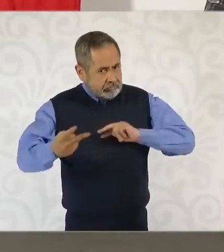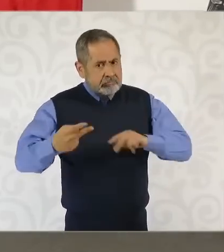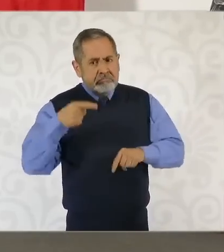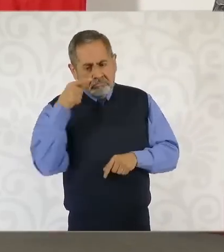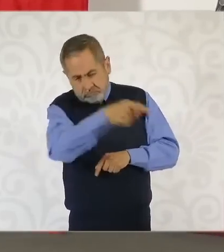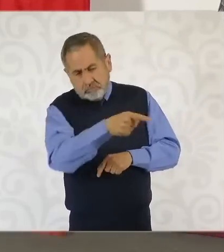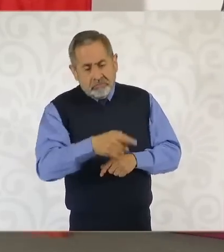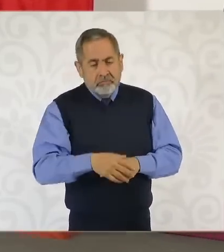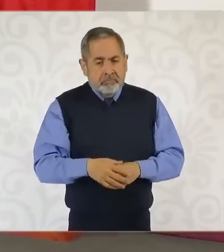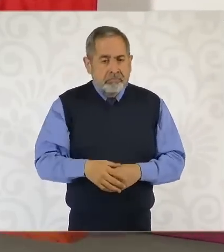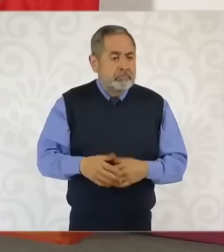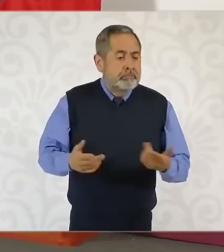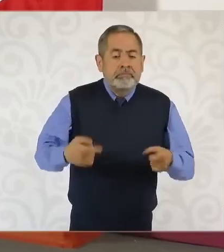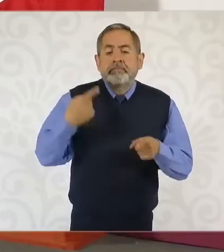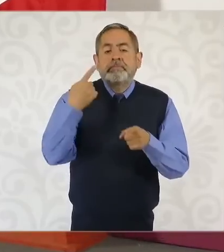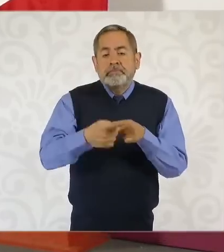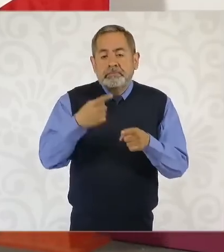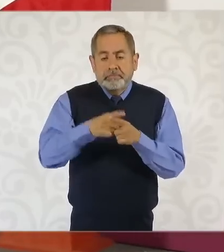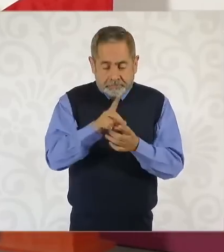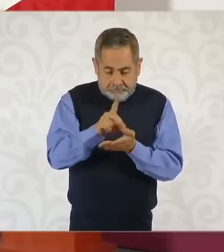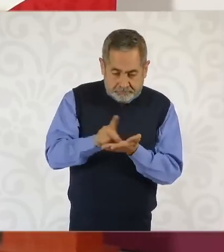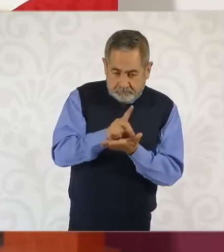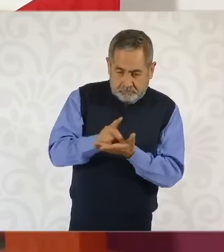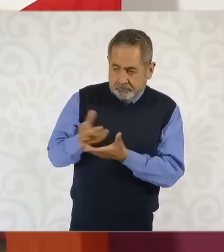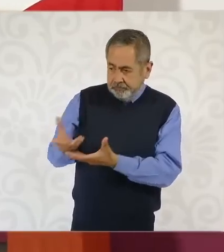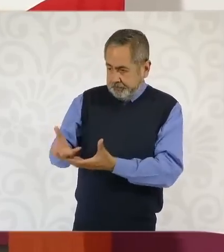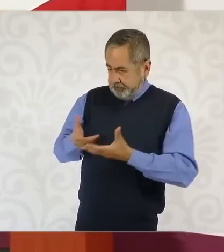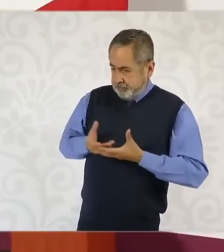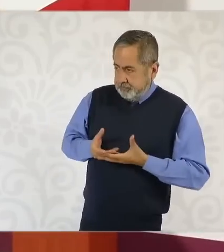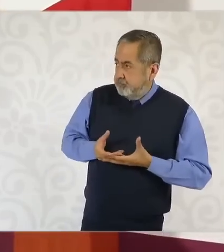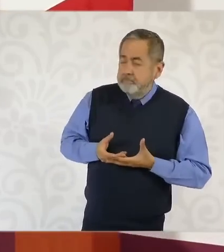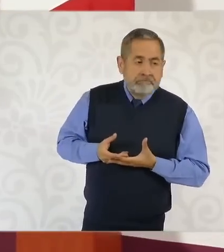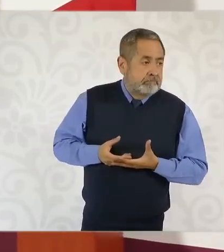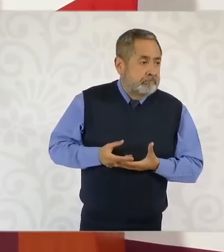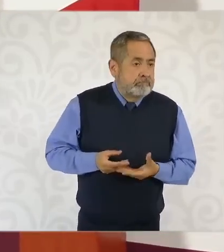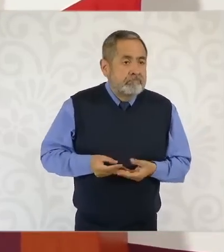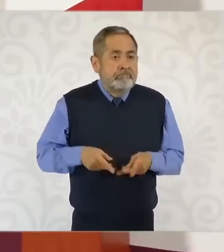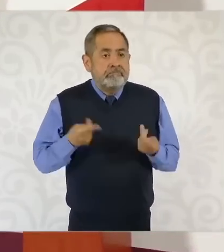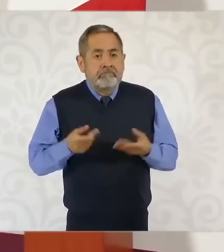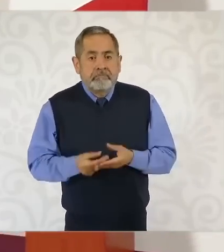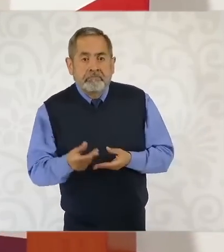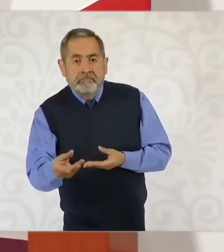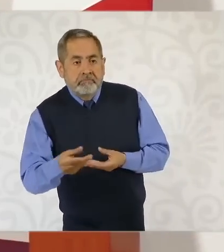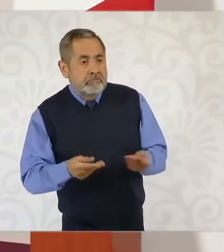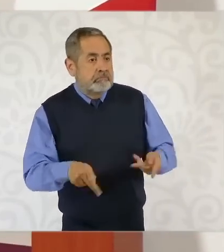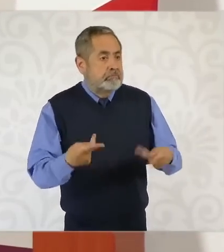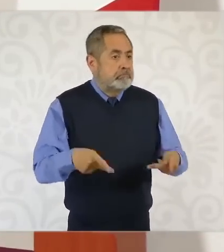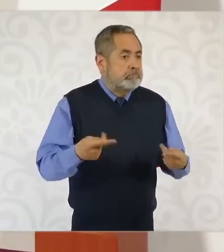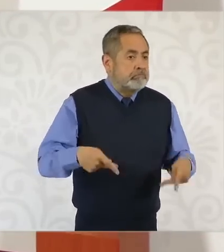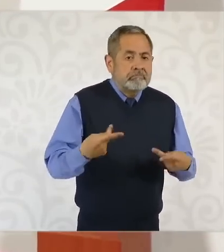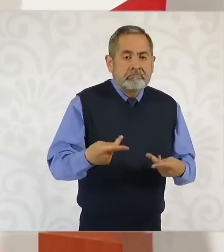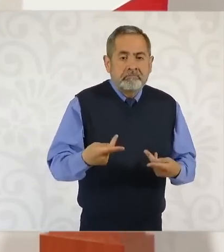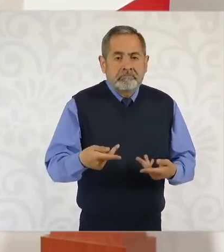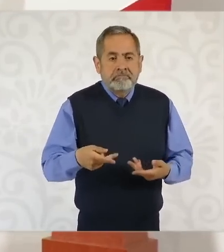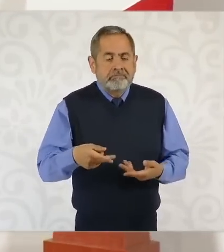quién distribuye quién comercializa la droga en Estados Unidos por eso decimos